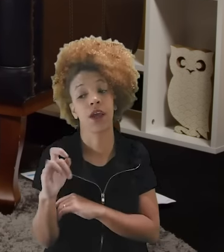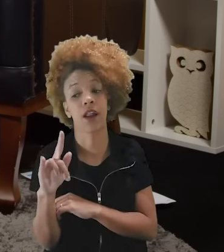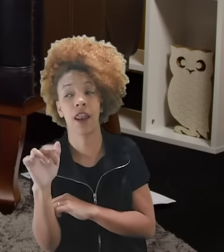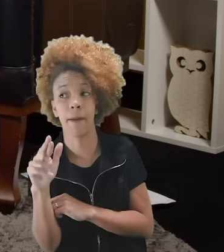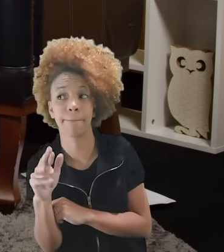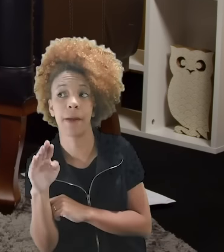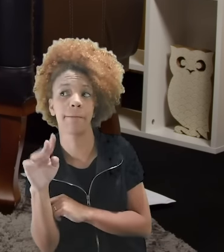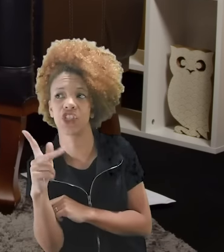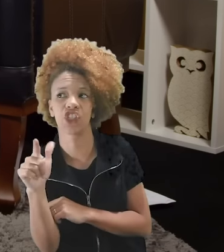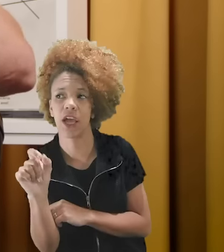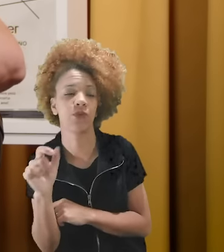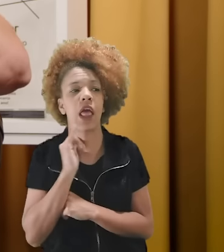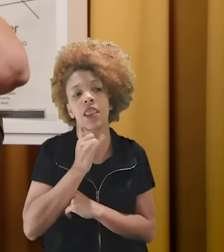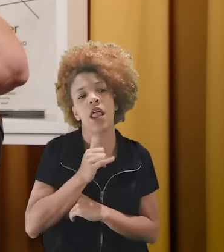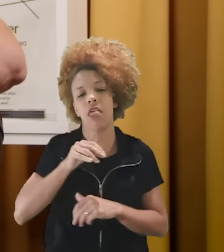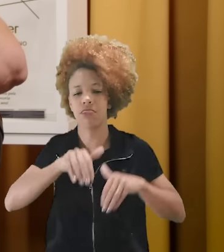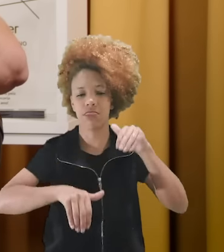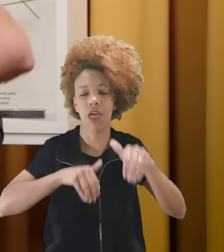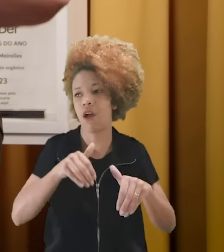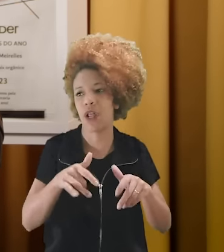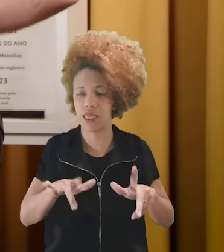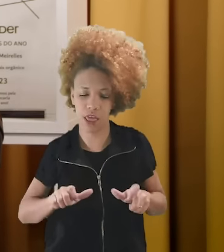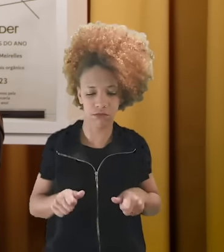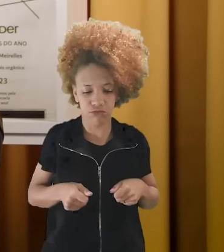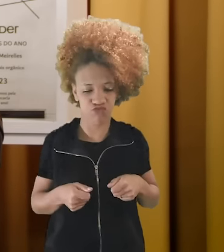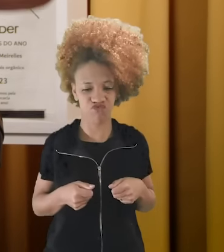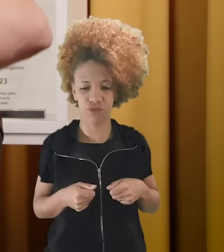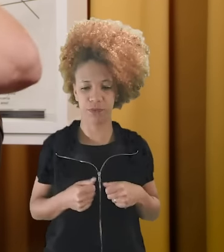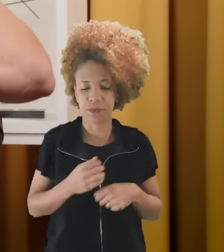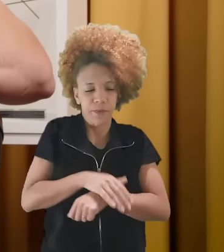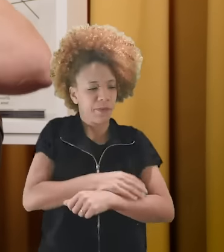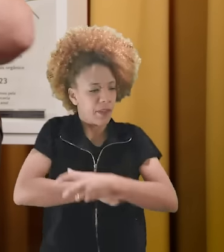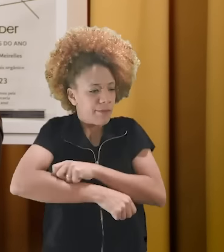Machado quer narrar lá [ __ ] nada sincronizado ele vai lá para a sunguinha para entender fal você